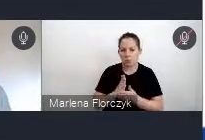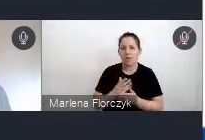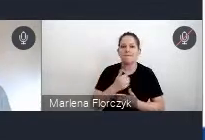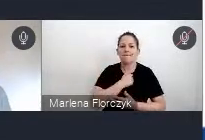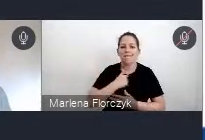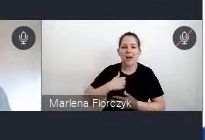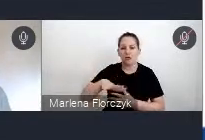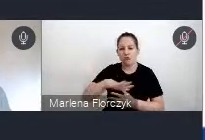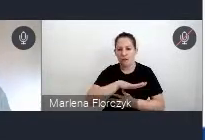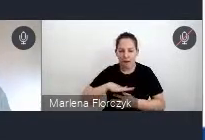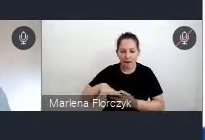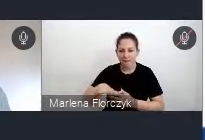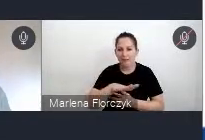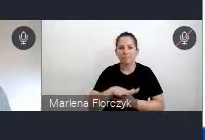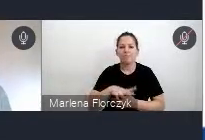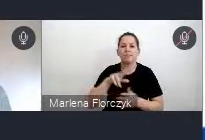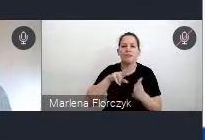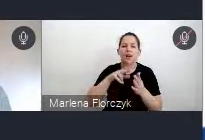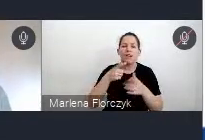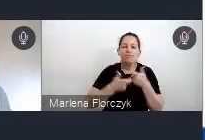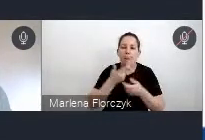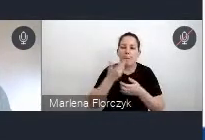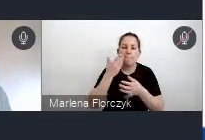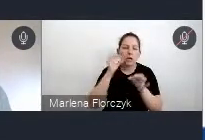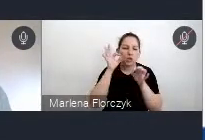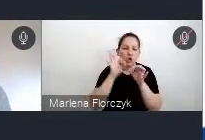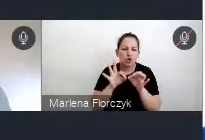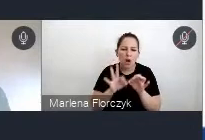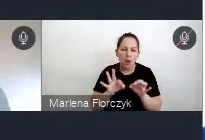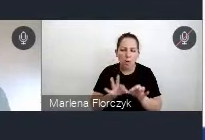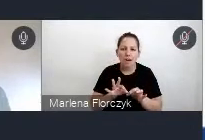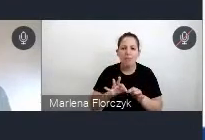więc opracowanie bardzo kompleksowej i szczegółowej bazy drzew,